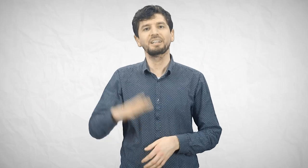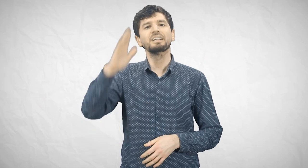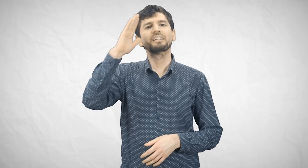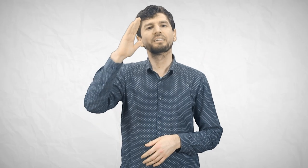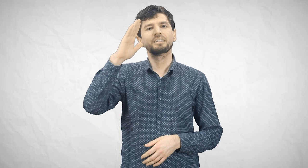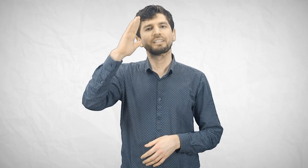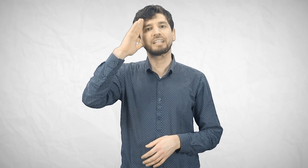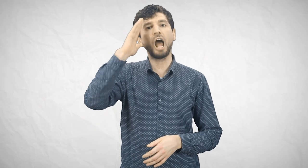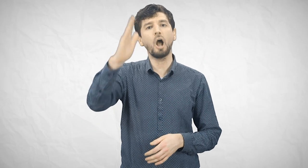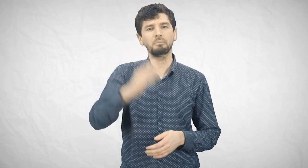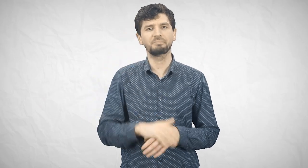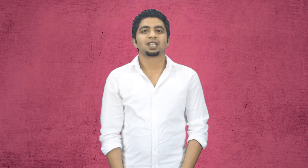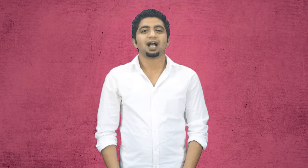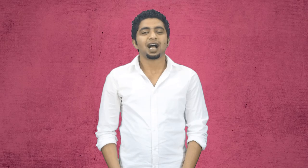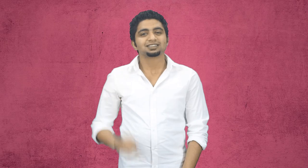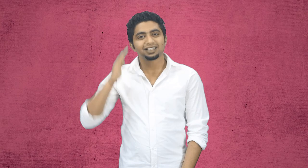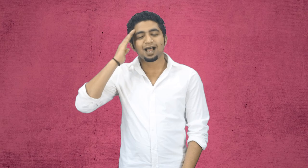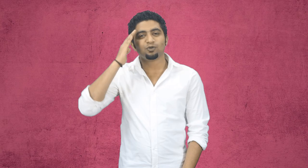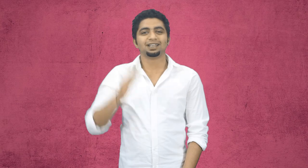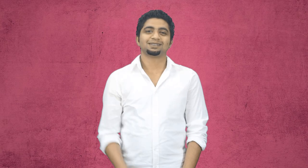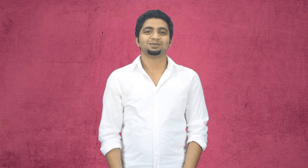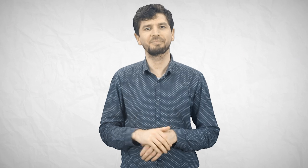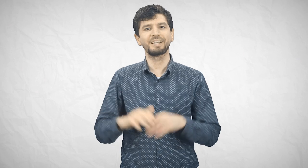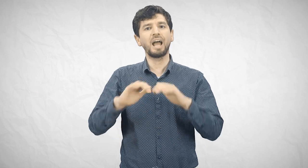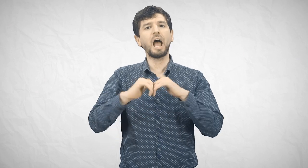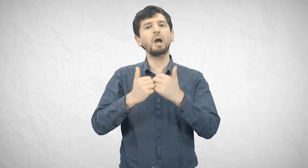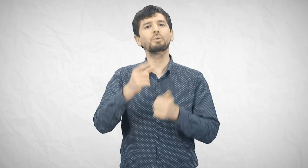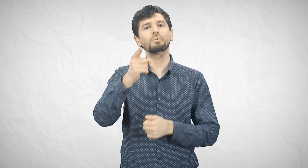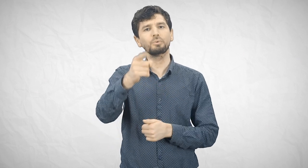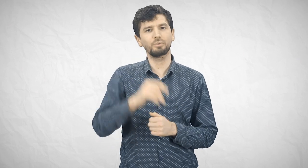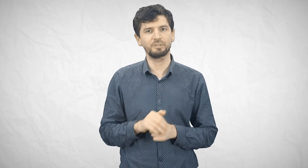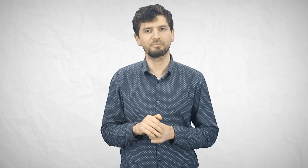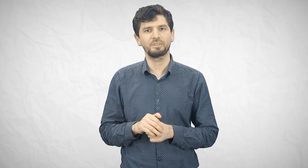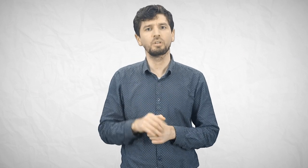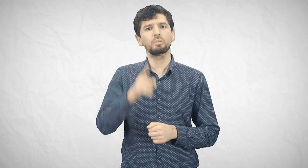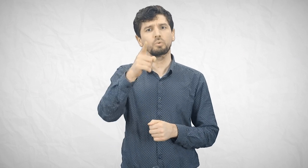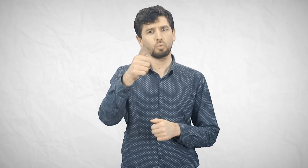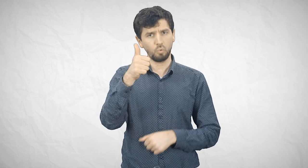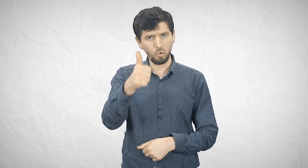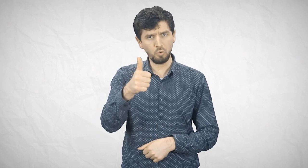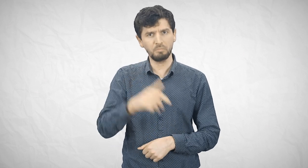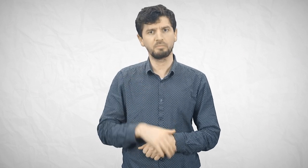Hallo! Wie geht es dir? Geht es dir gut?